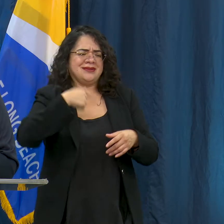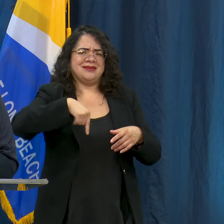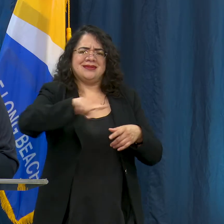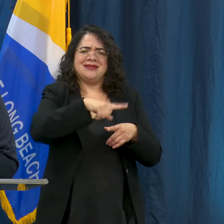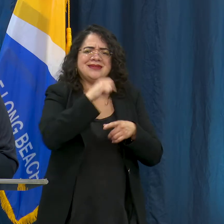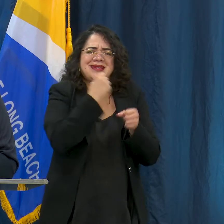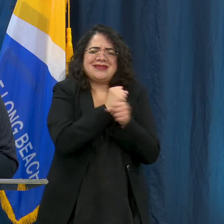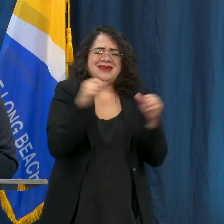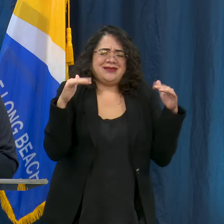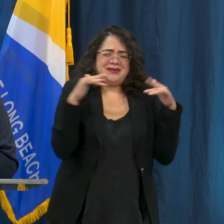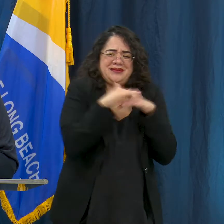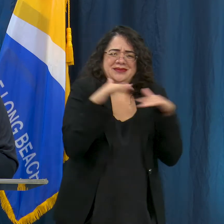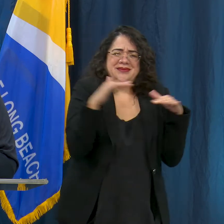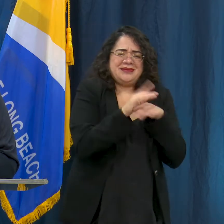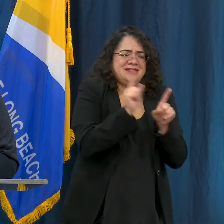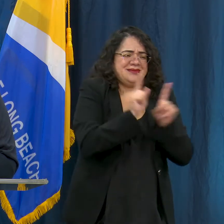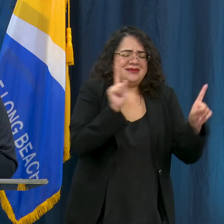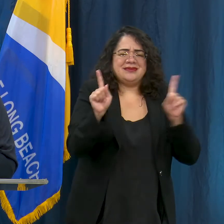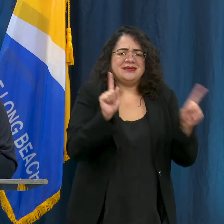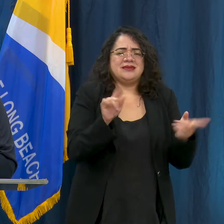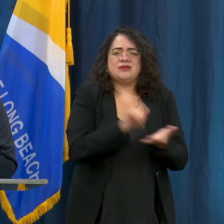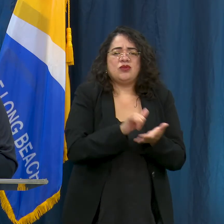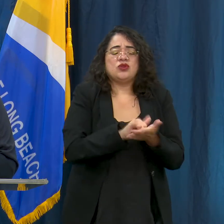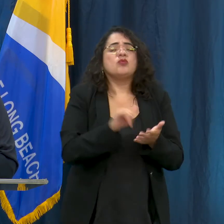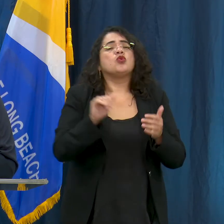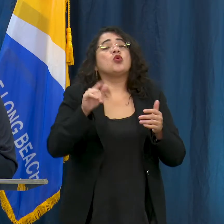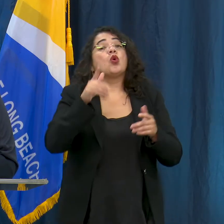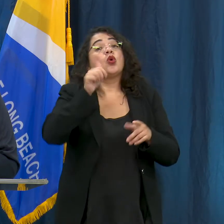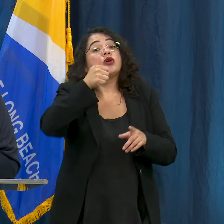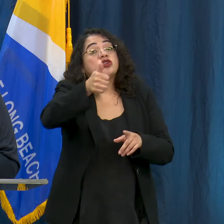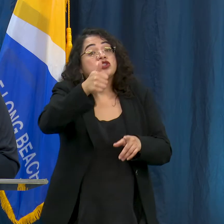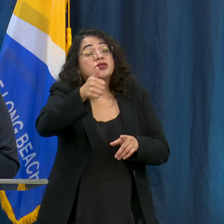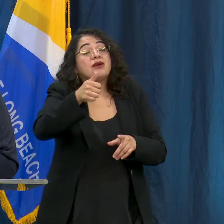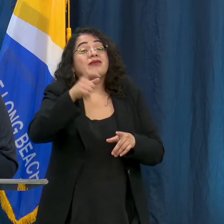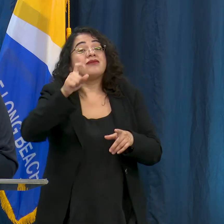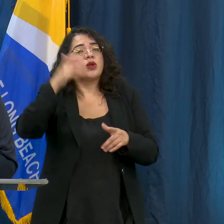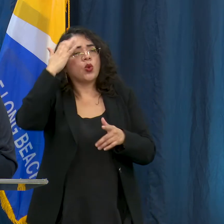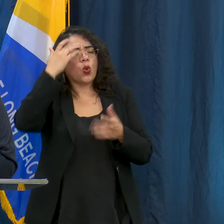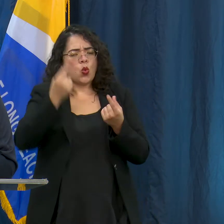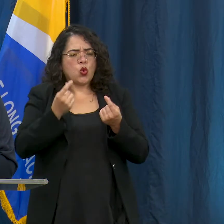en nuestro sitio de web para mañana también le s pedimos a todos